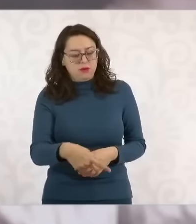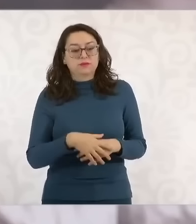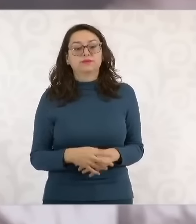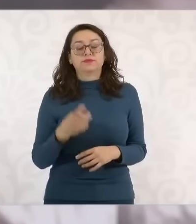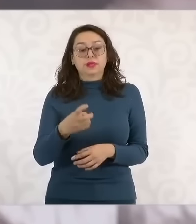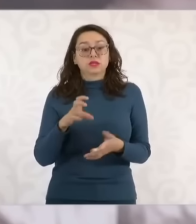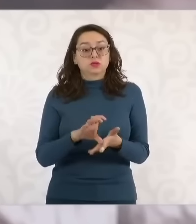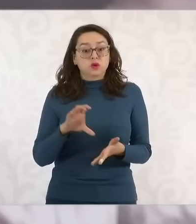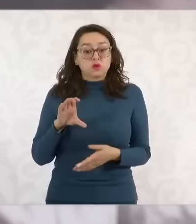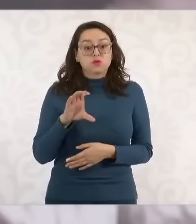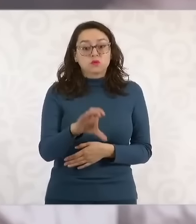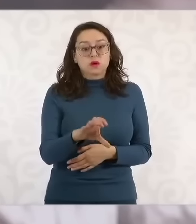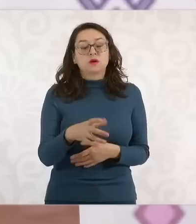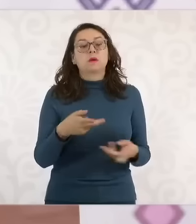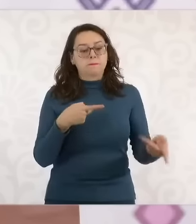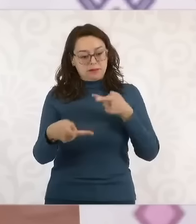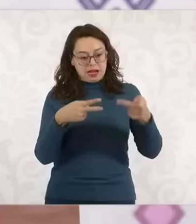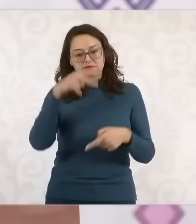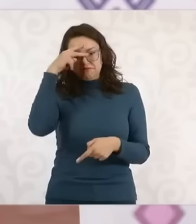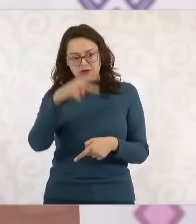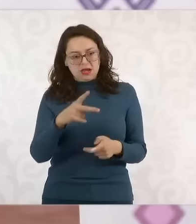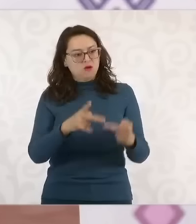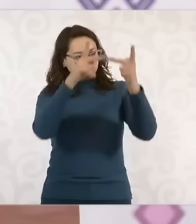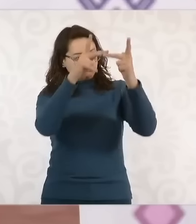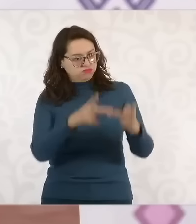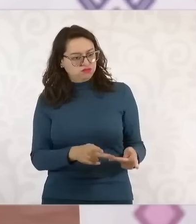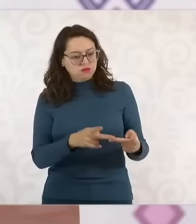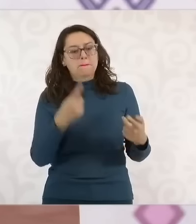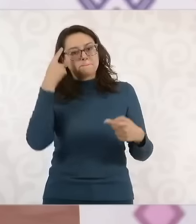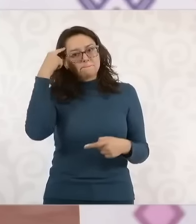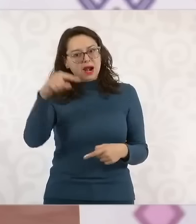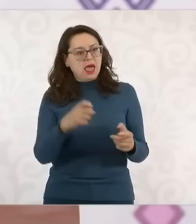alina perfectamente con el plan México de generar desarrollo en los polos, donde más requiere el